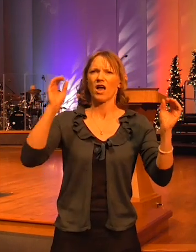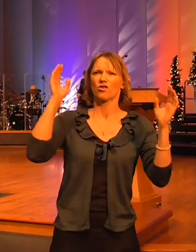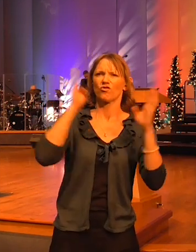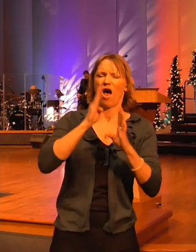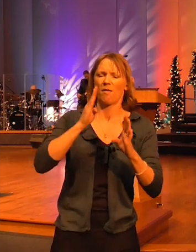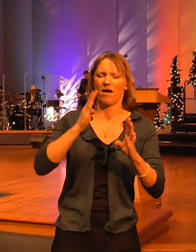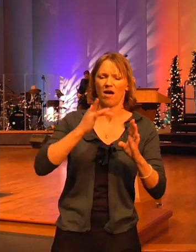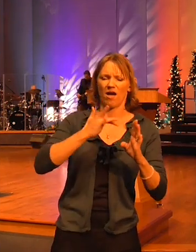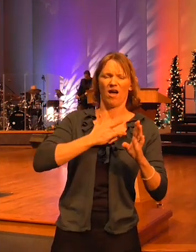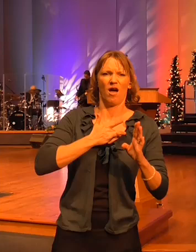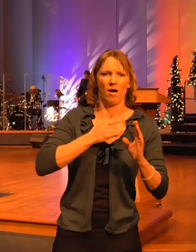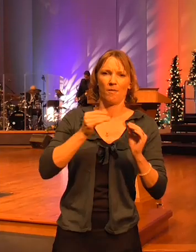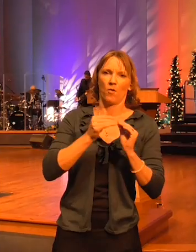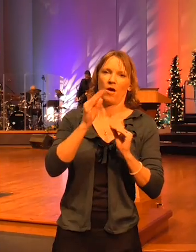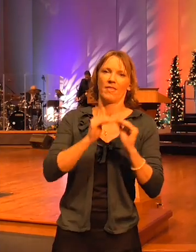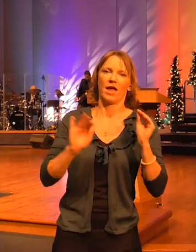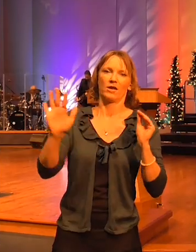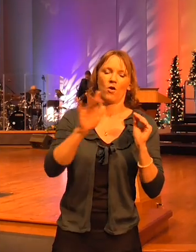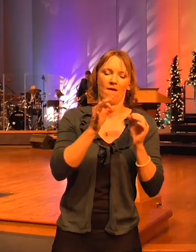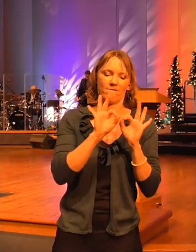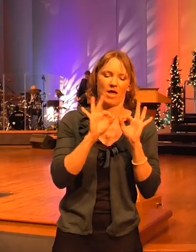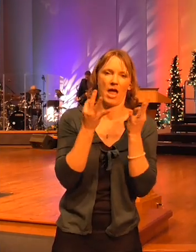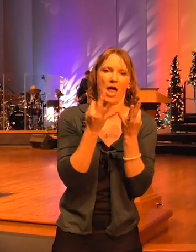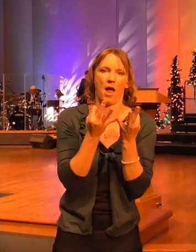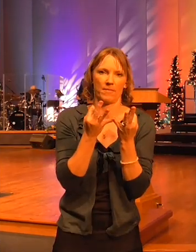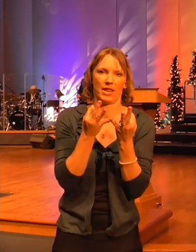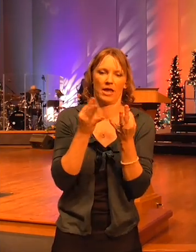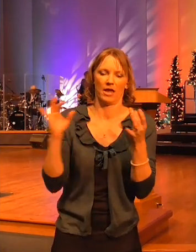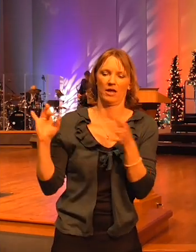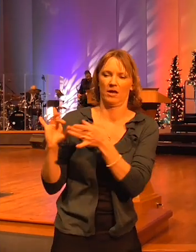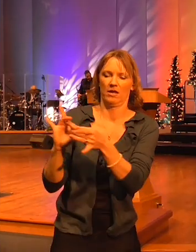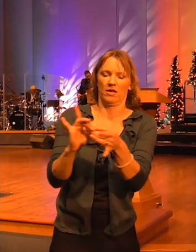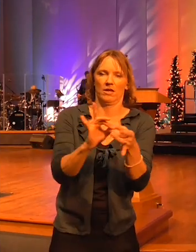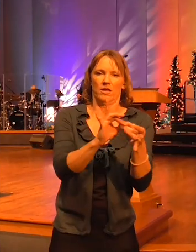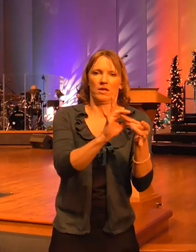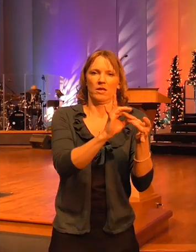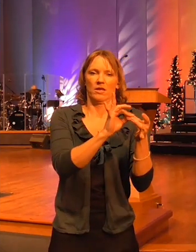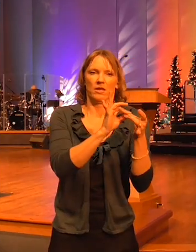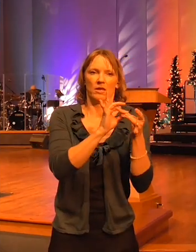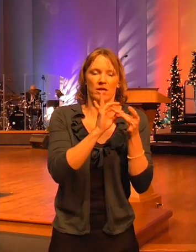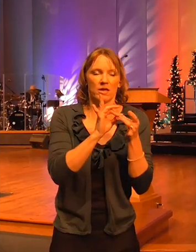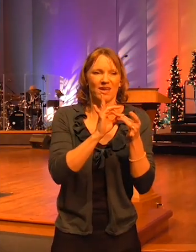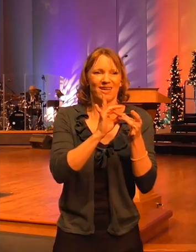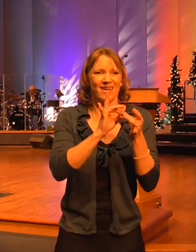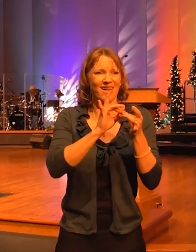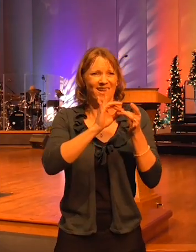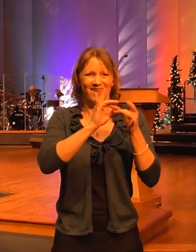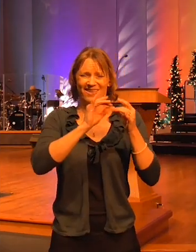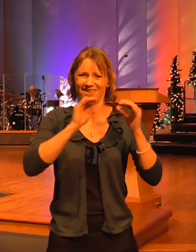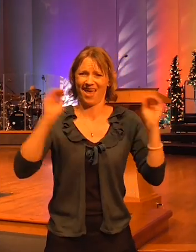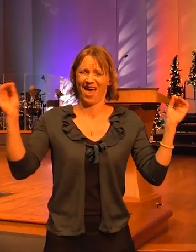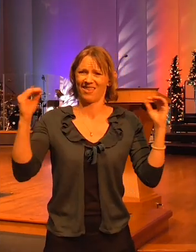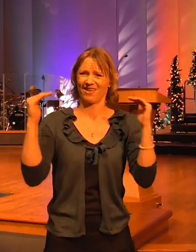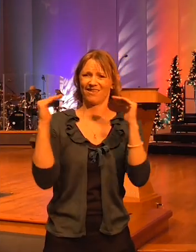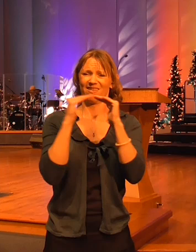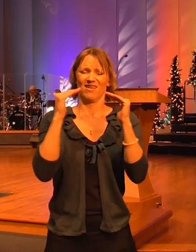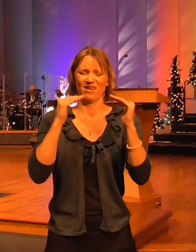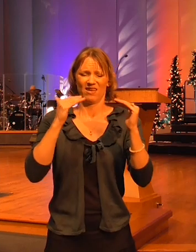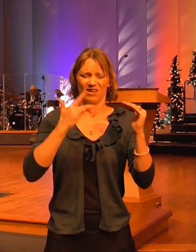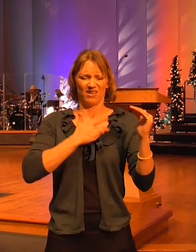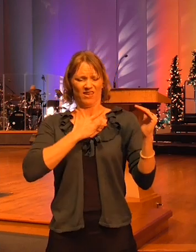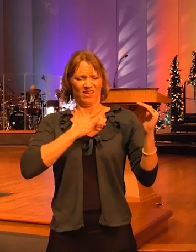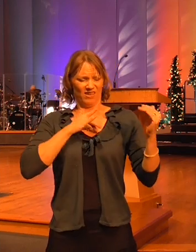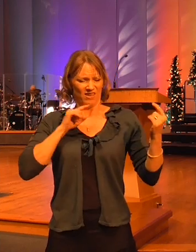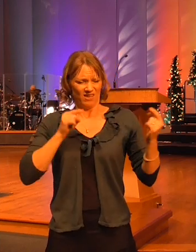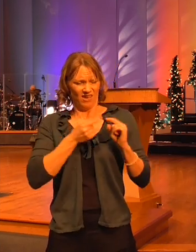Nada te ha preocupado más que tu familia de Orígenes